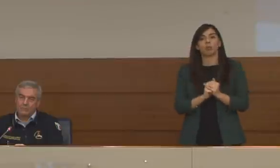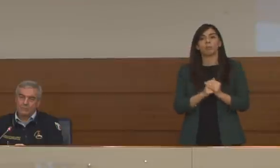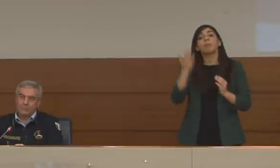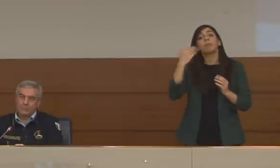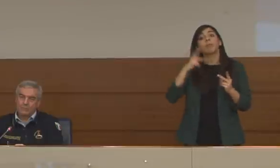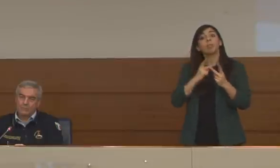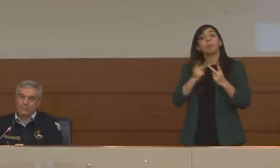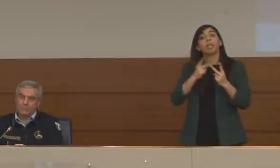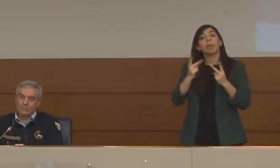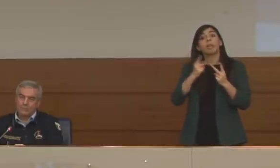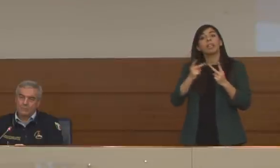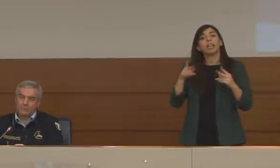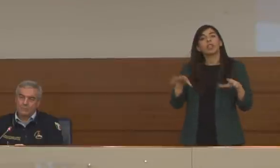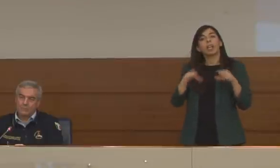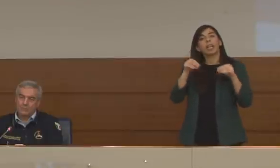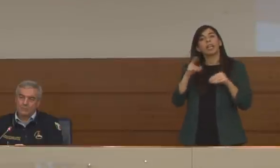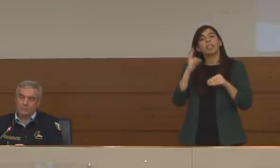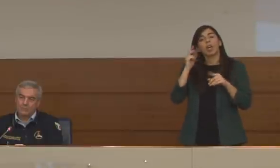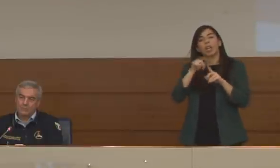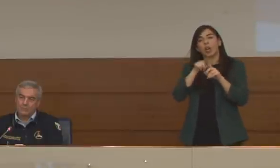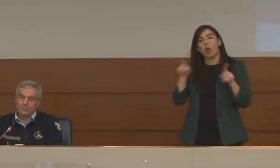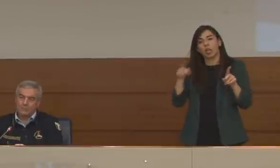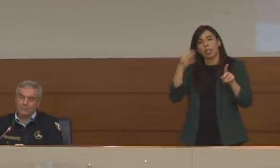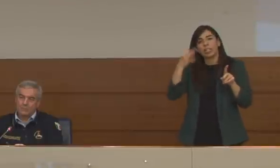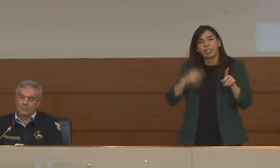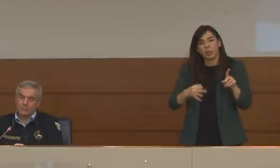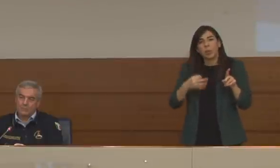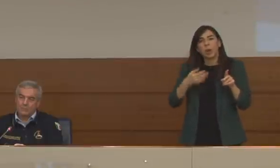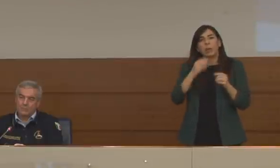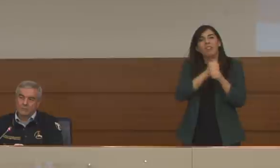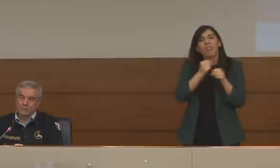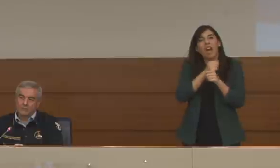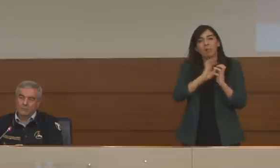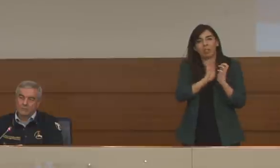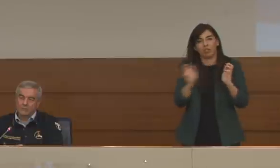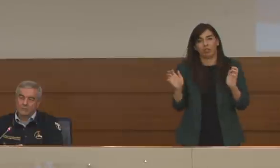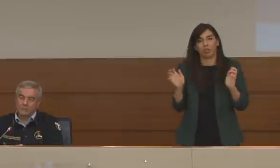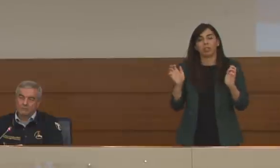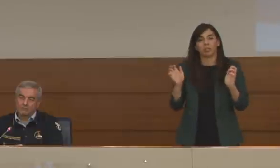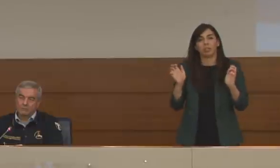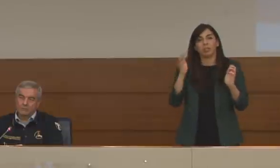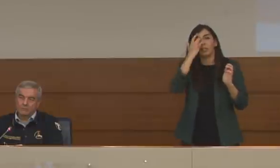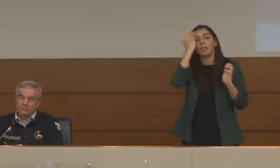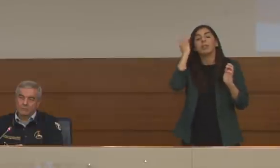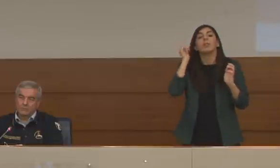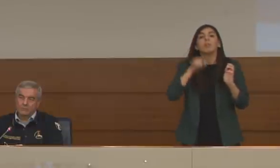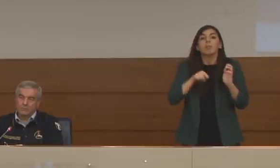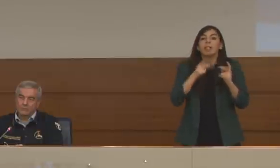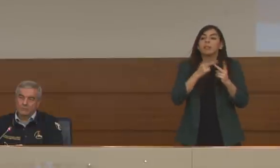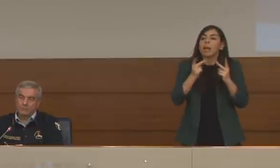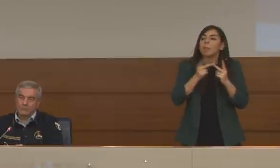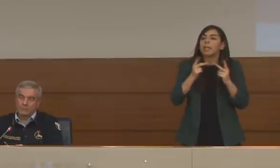quella sull'anti interleuchina 6, sul tocilizumab e su altri farmaci, stanno arrivando a un punto in cui